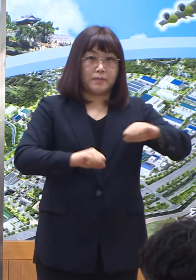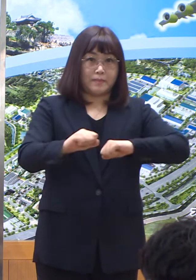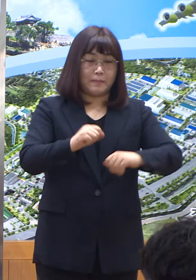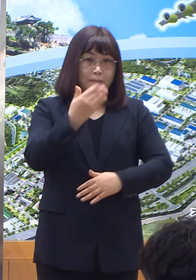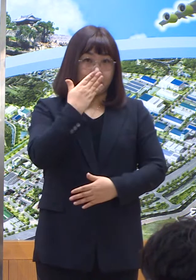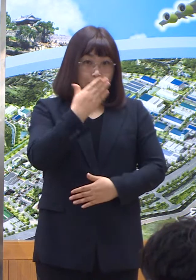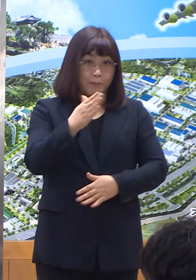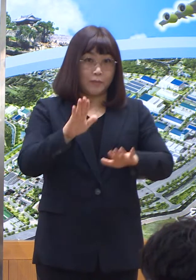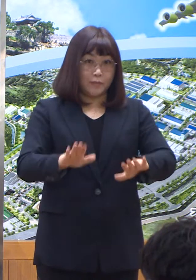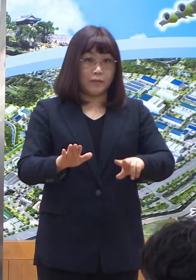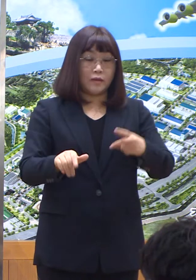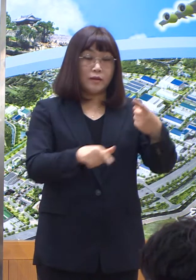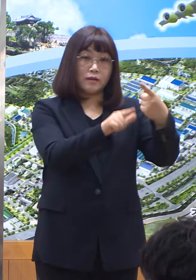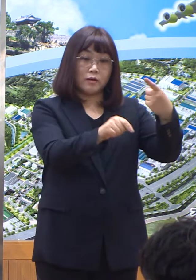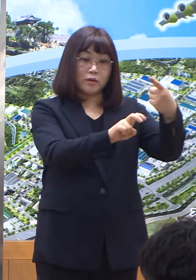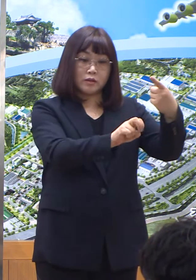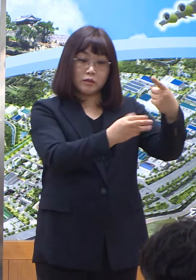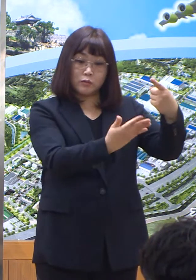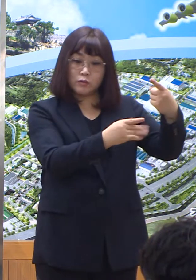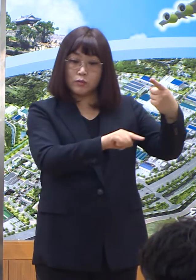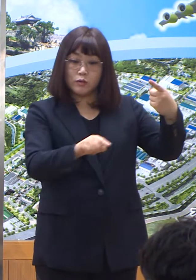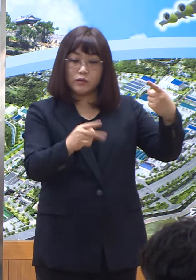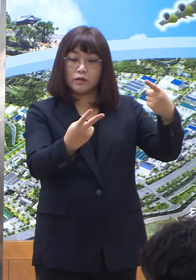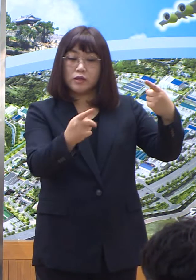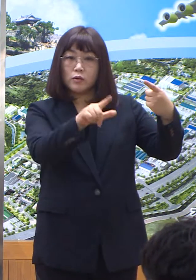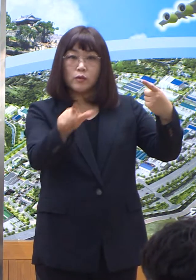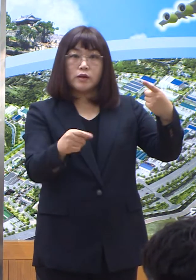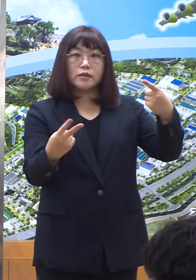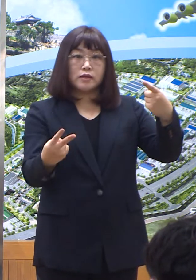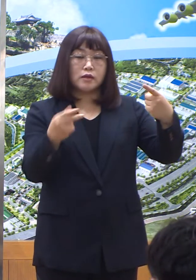오는 29일부터 다음달(2월) 2일까지 5일간